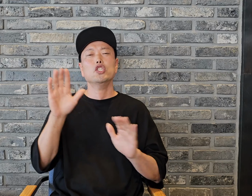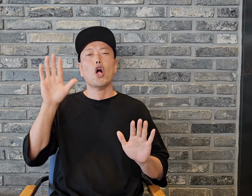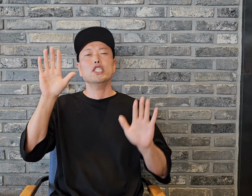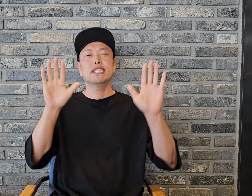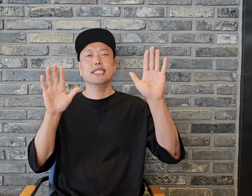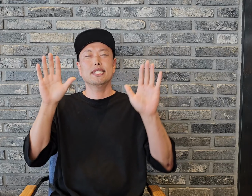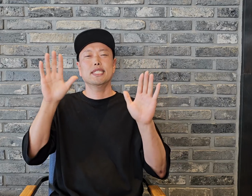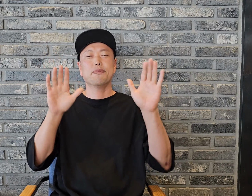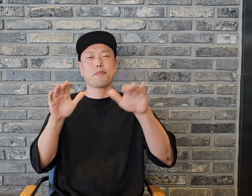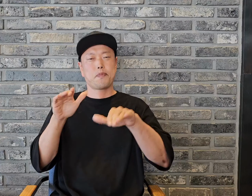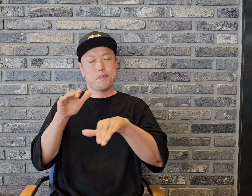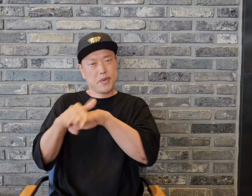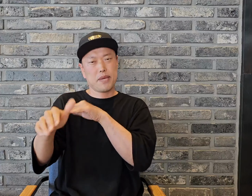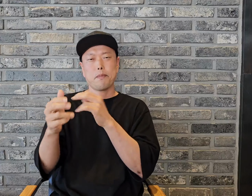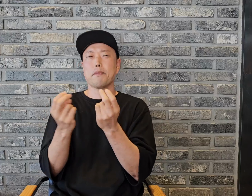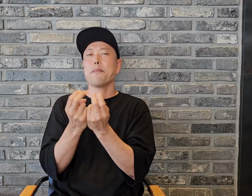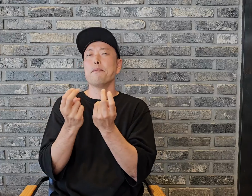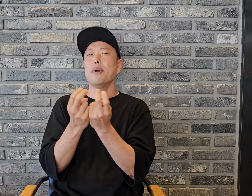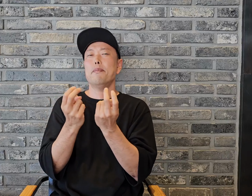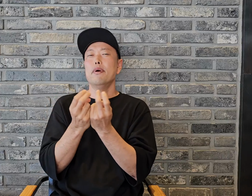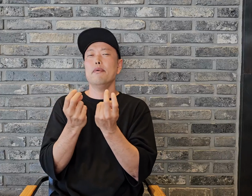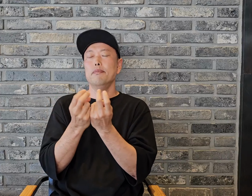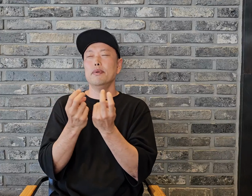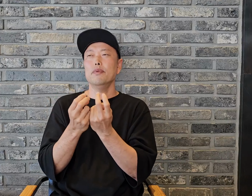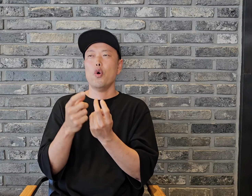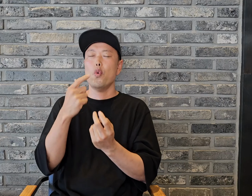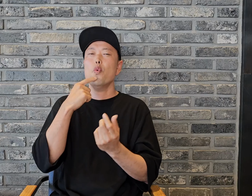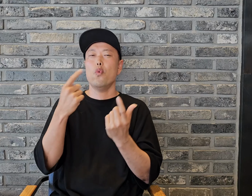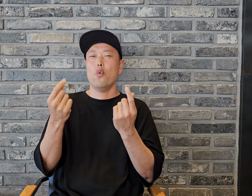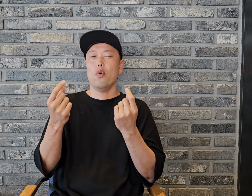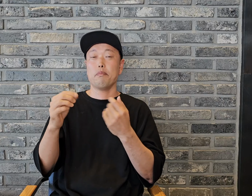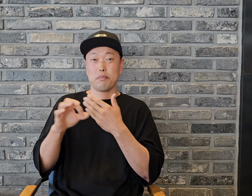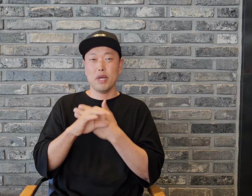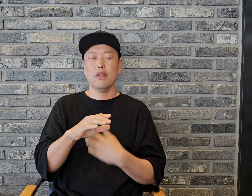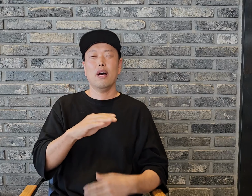Wenn man Gesten und Mimik übt,